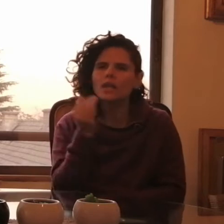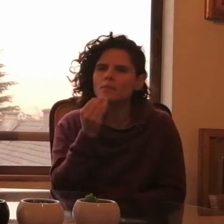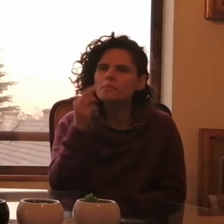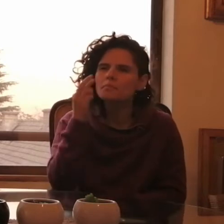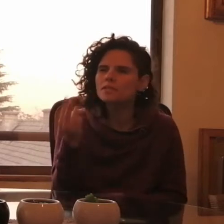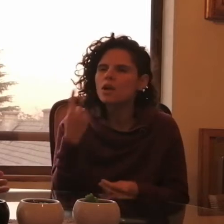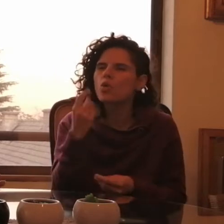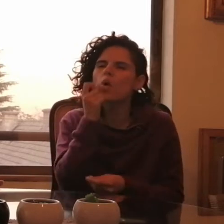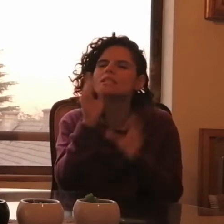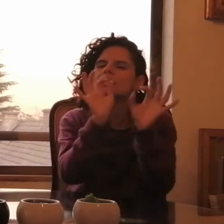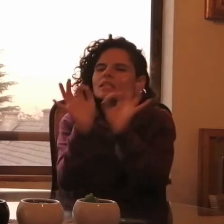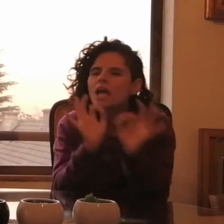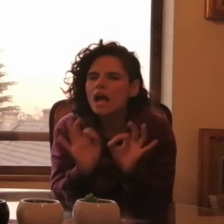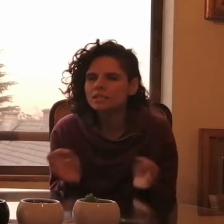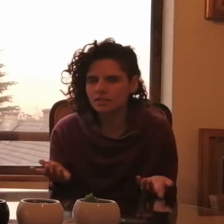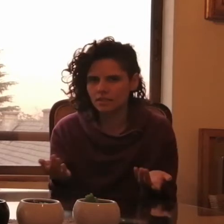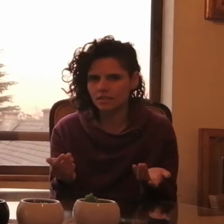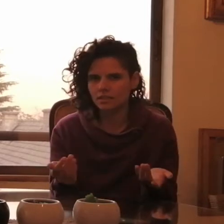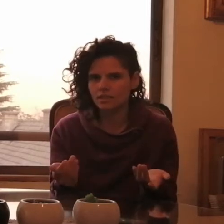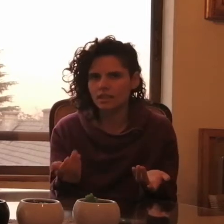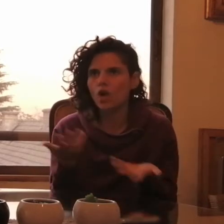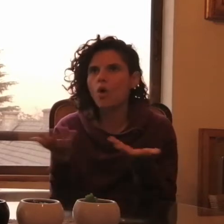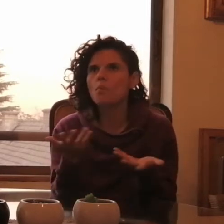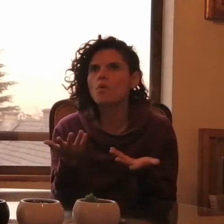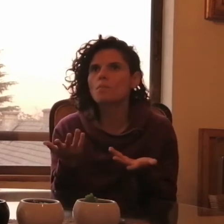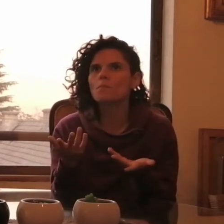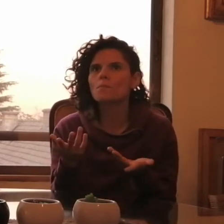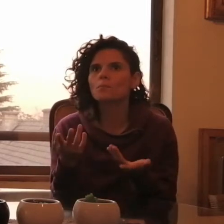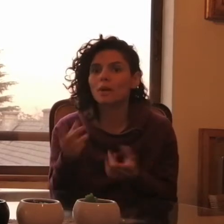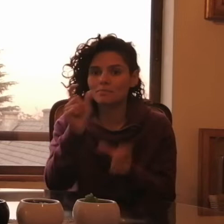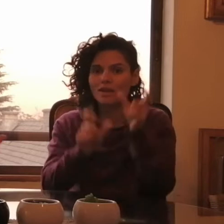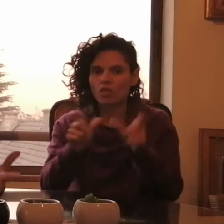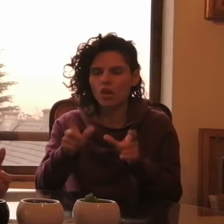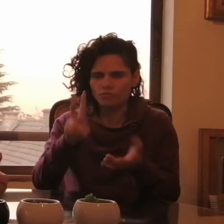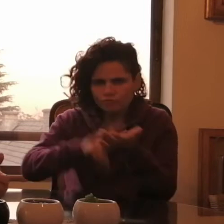detalles de lo que las personas, de cómo usan la persona ese puente